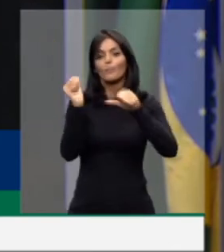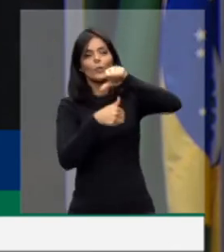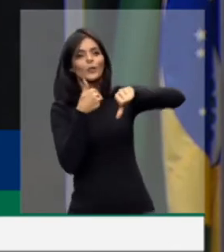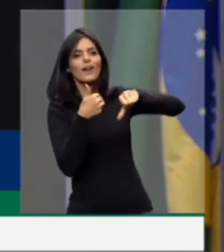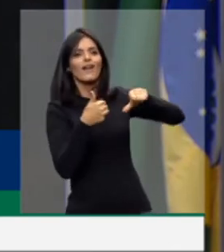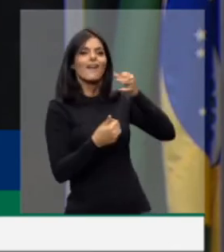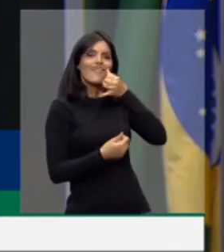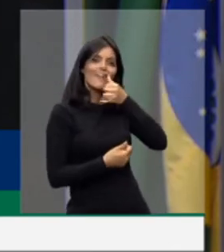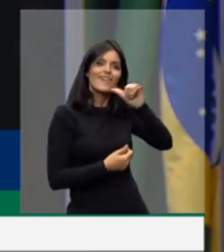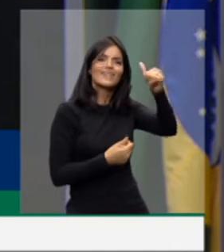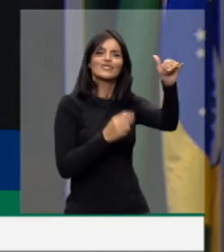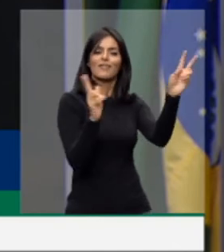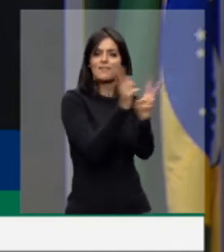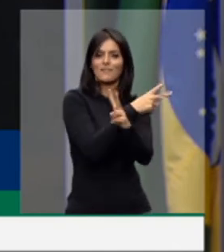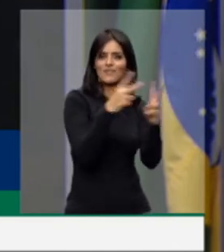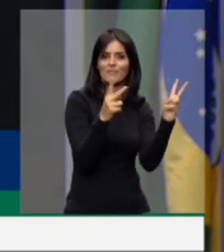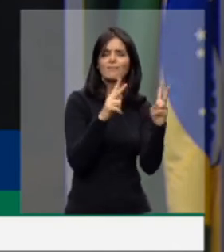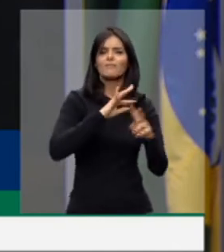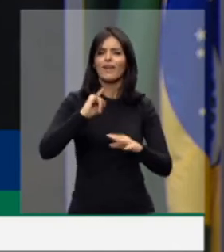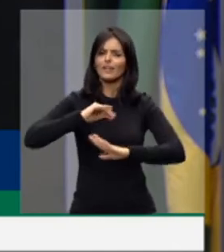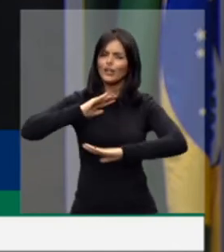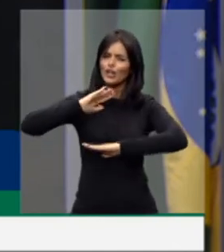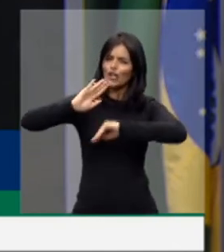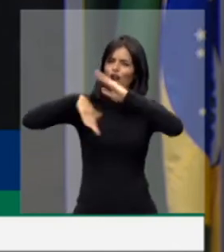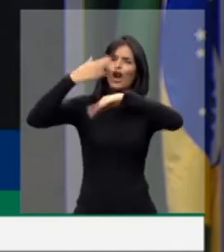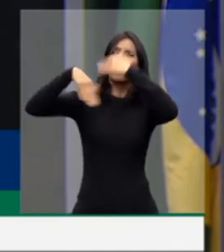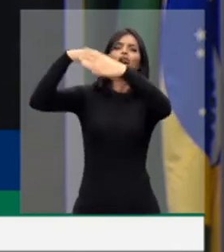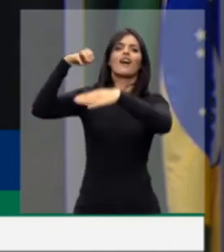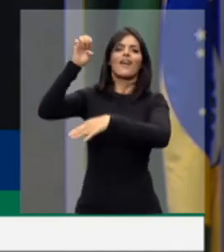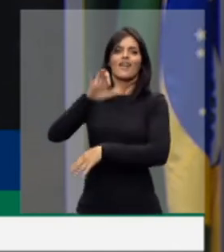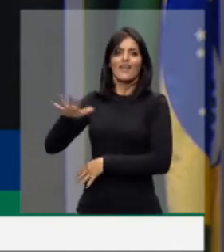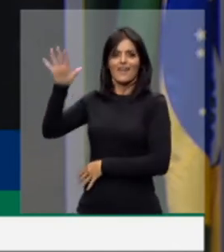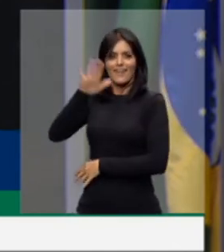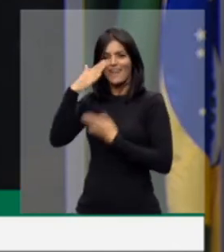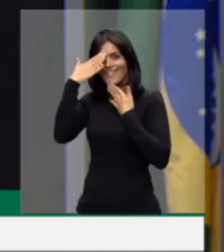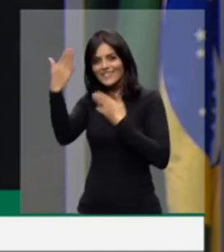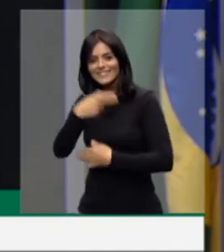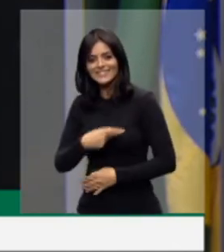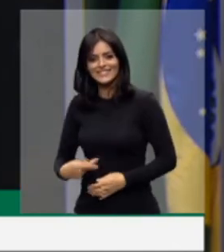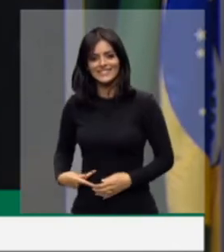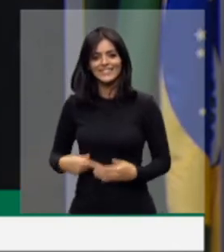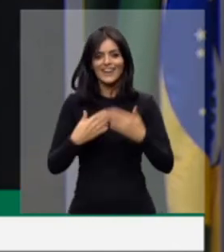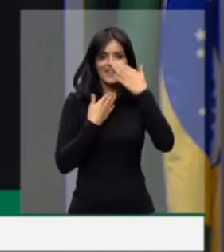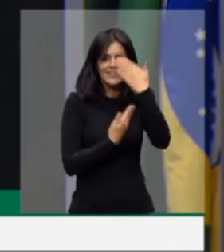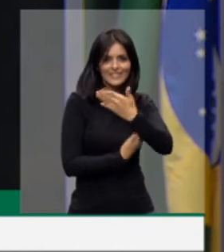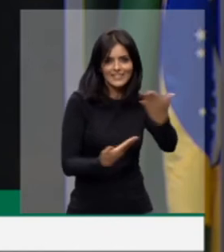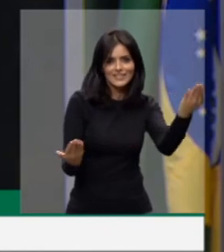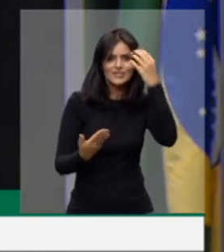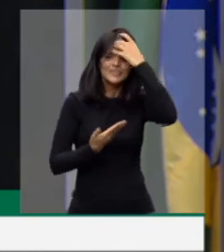ALTERNÂNCIA DE GERAÇÃO, E DESSA FORMA QUE NÓS VAMOS CONTRIBUIR SIGNIFICATIVAMENTE PARA O DESENVOLVIMENTO DA NOSSA REGIÃO, POR ISSO EU AGRADEÇO A VOCÊ ,